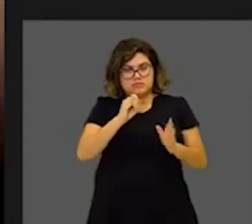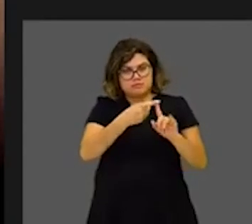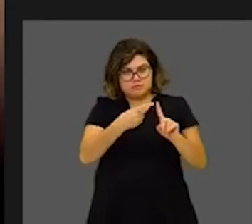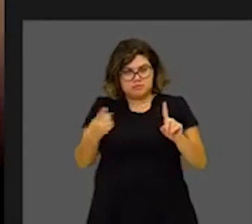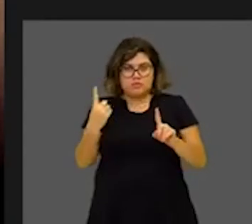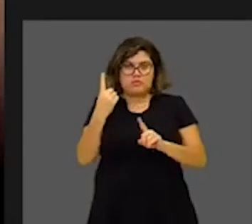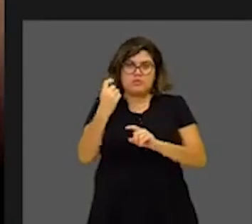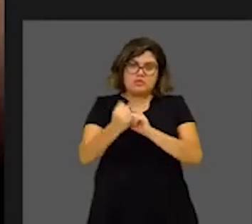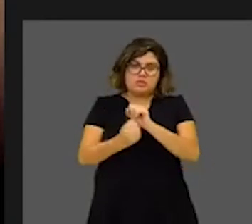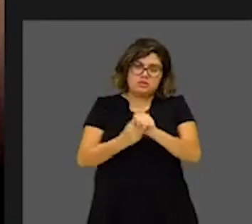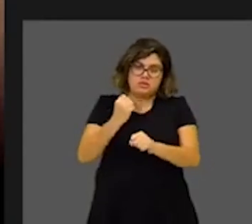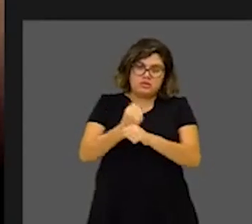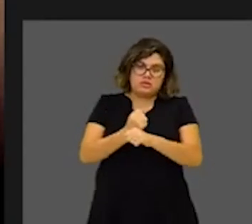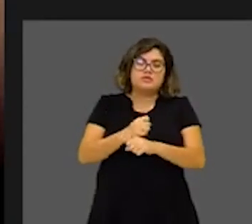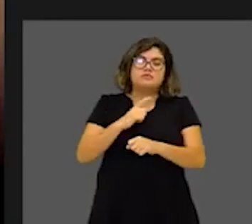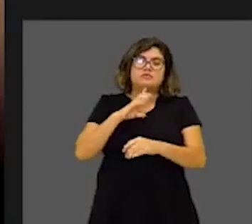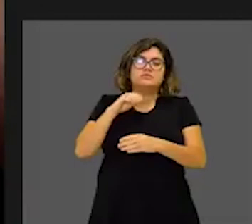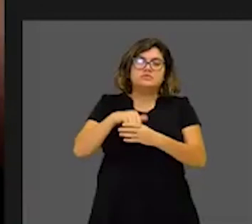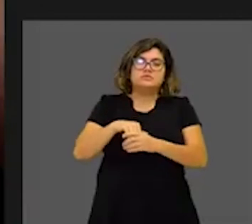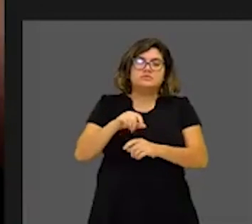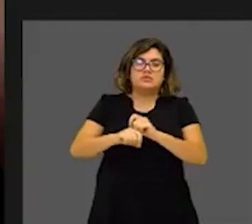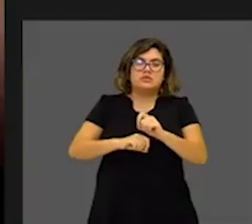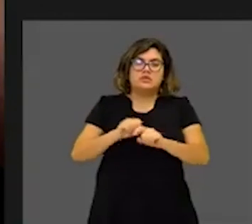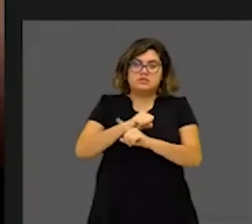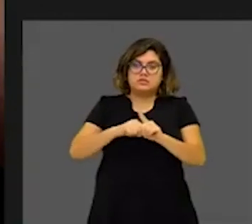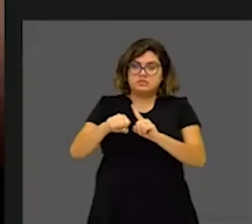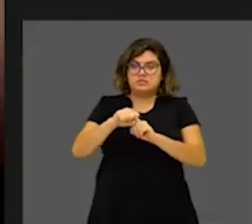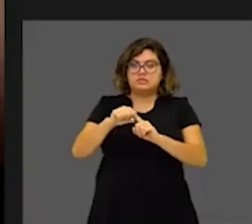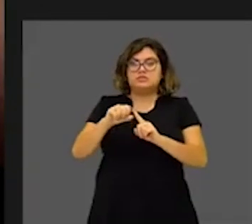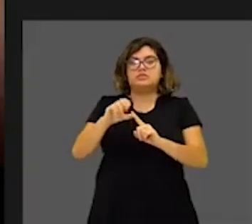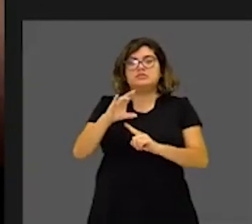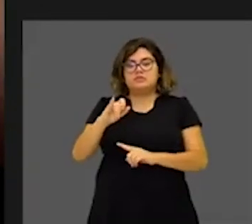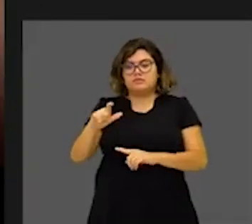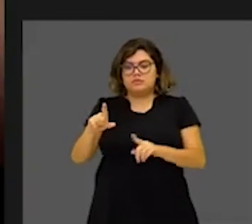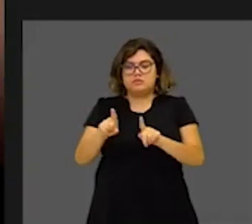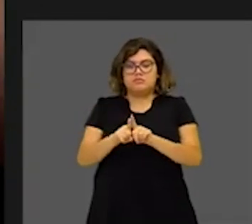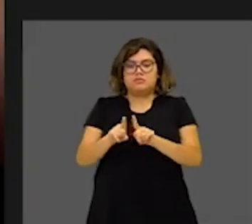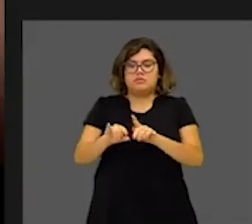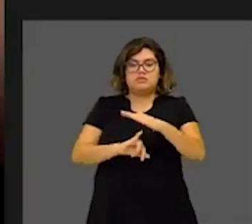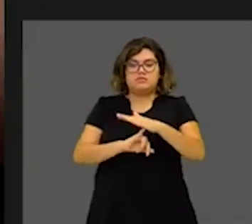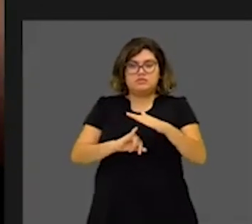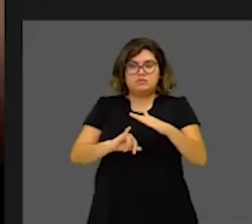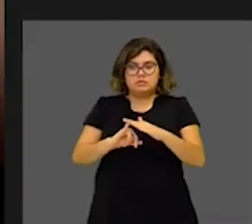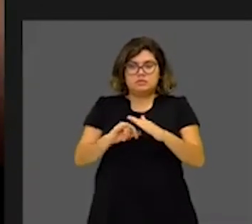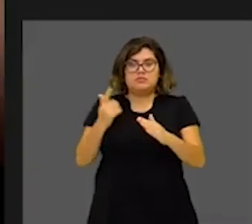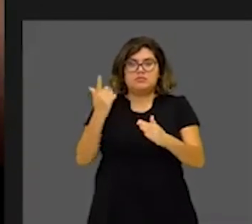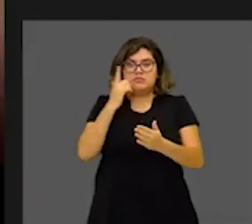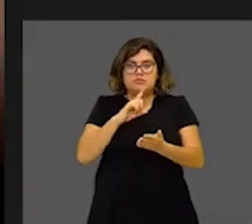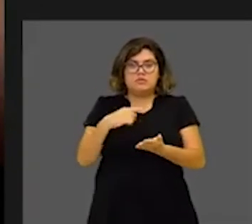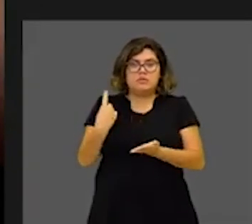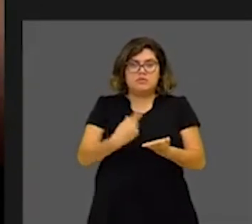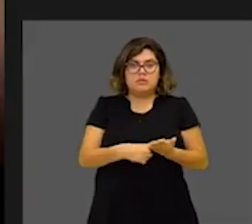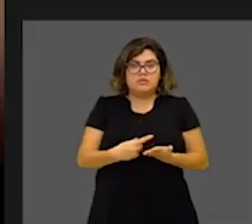eu faço voto de Pi a sociedade civil e também as inscrições Londrina é esse esse resultado esse